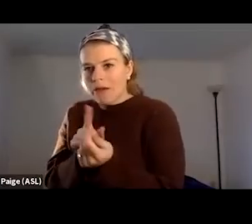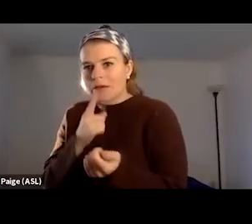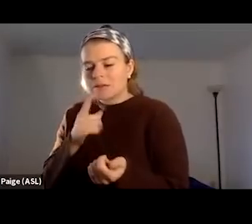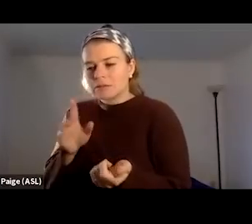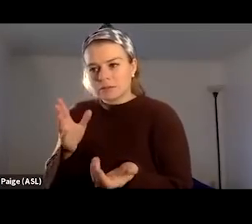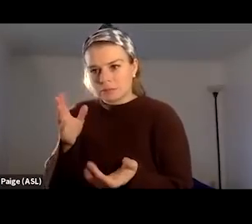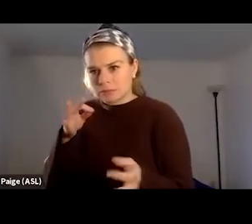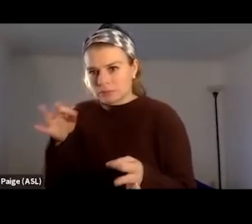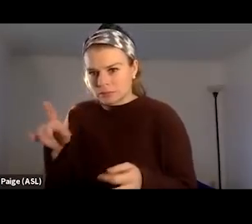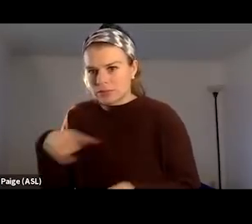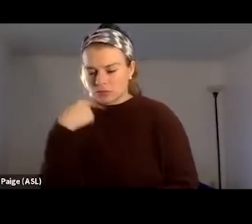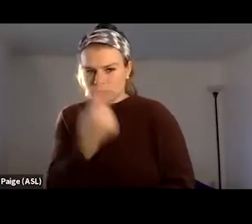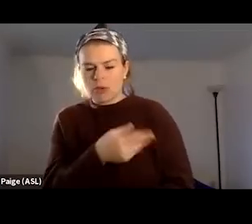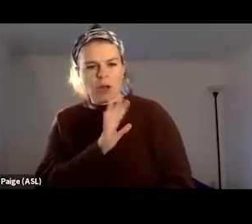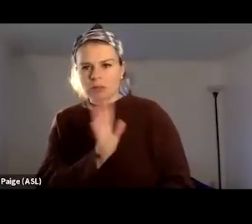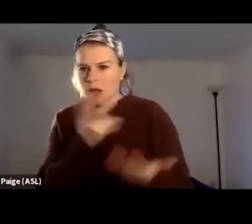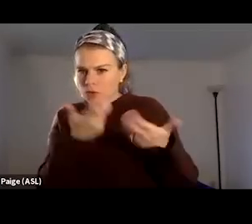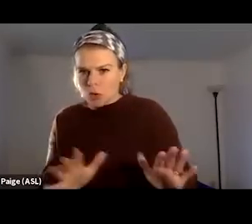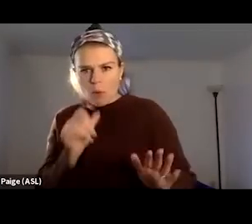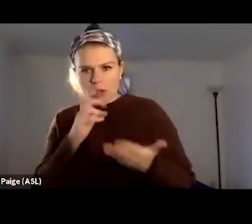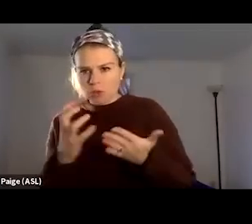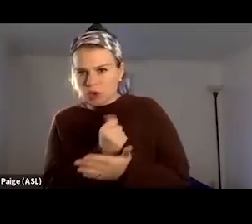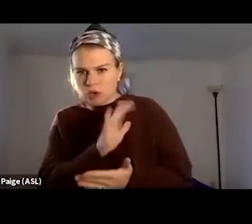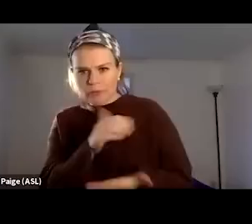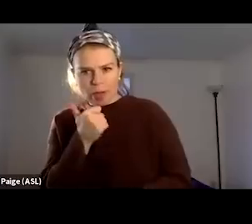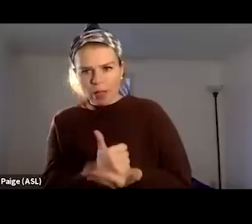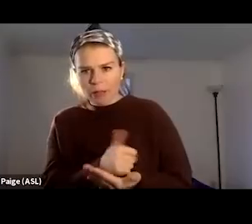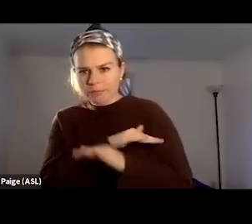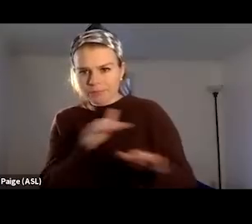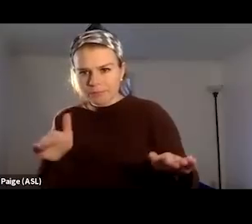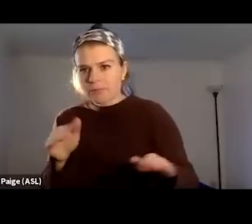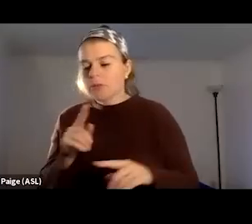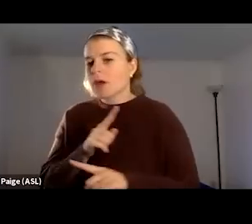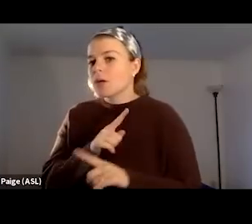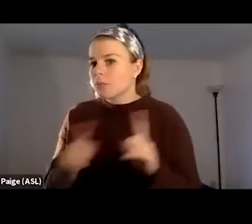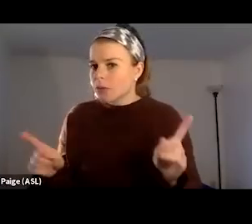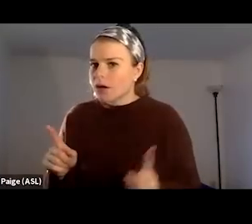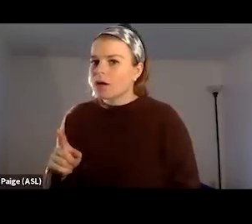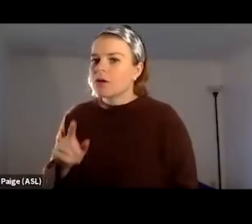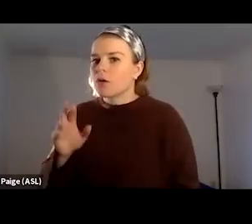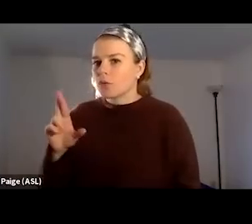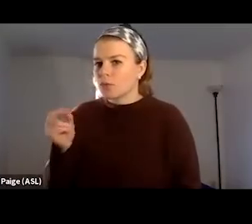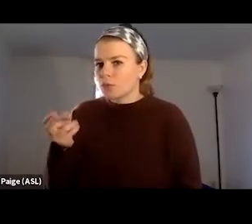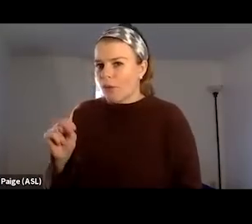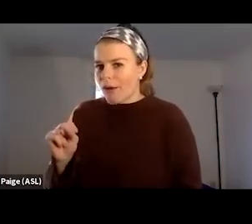que no quería ni merecía su ayuda. Pero Ron, un trabajador de alcance puro, se conectó con Jim.